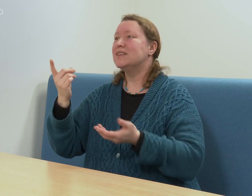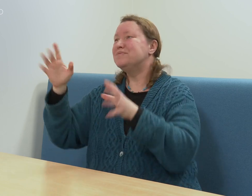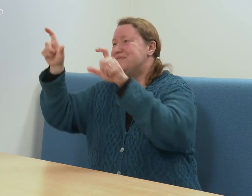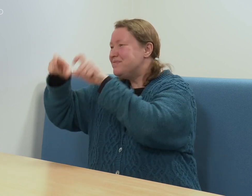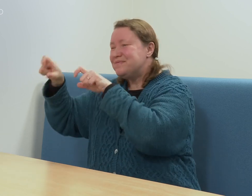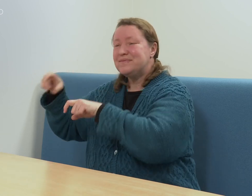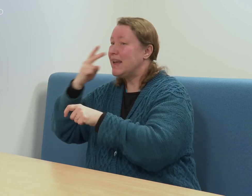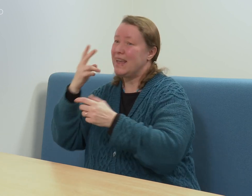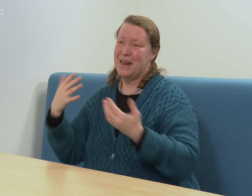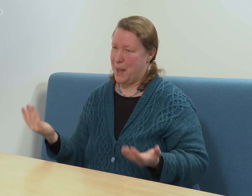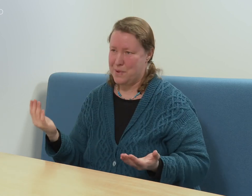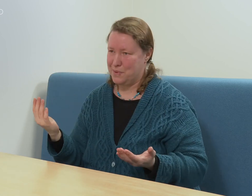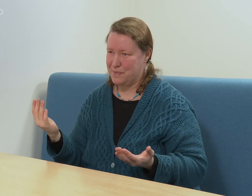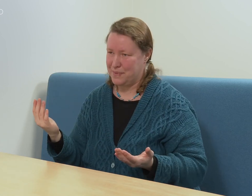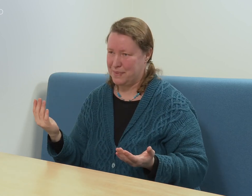sillä kyseistä tietoa ei ole suoraan saatavilla mistään.